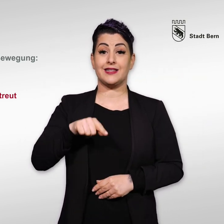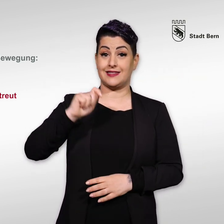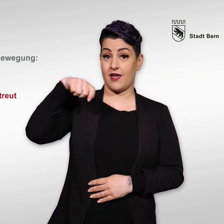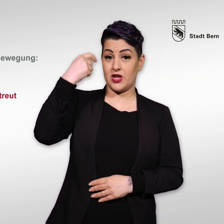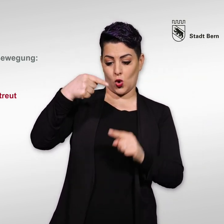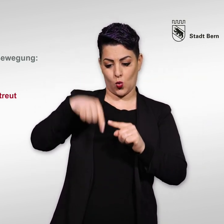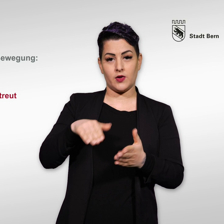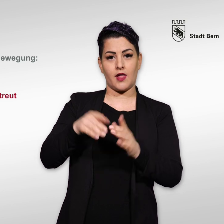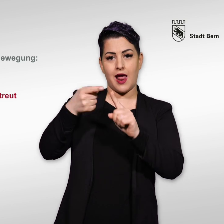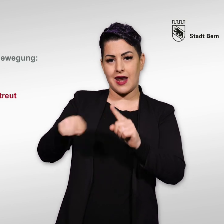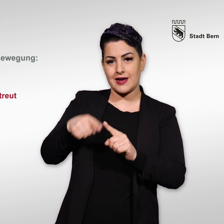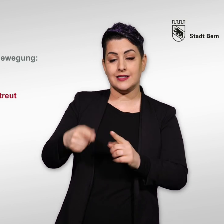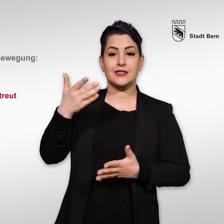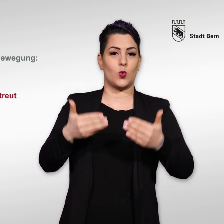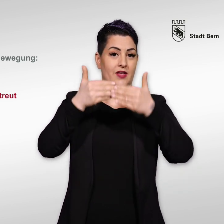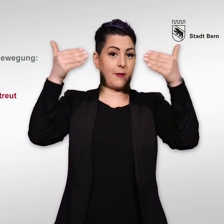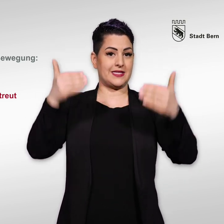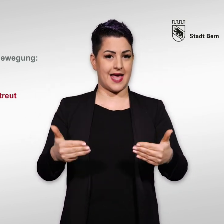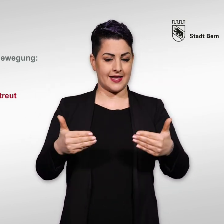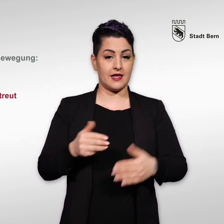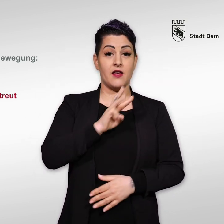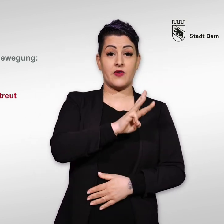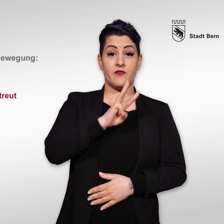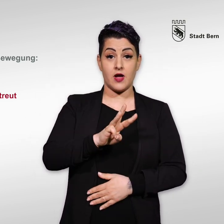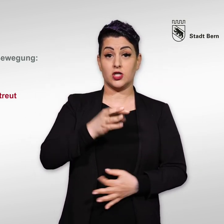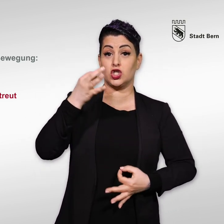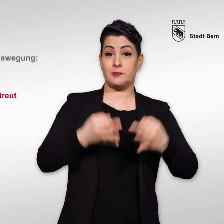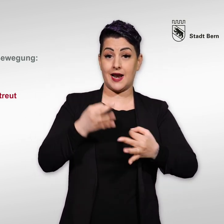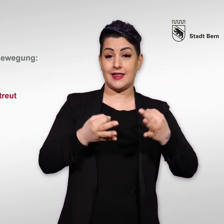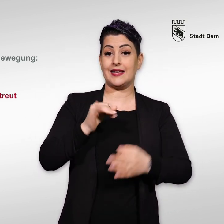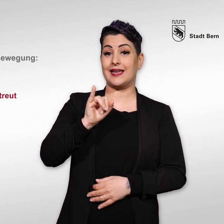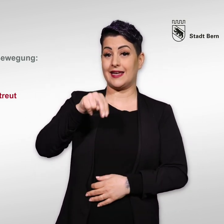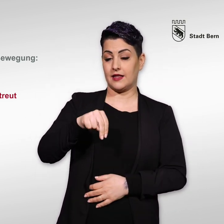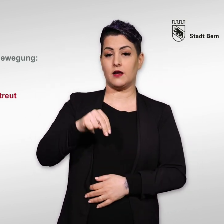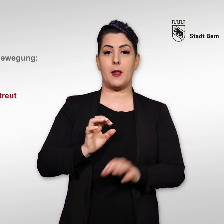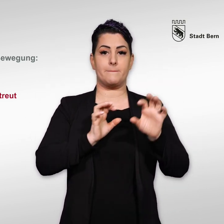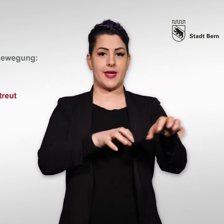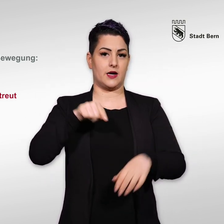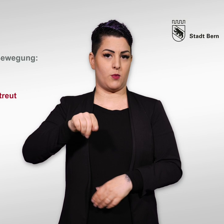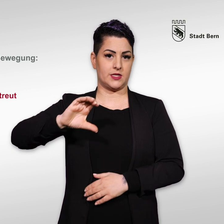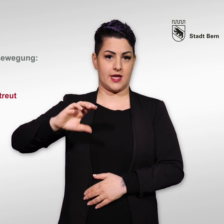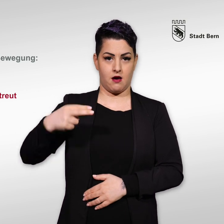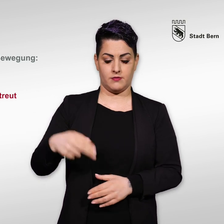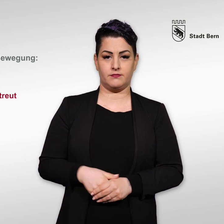Den Link zu diesem Stadtplan finden Sie unter diesem Video oder auf der Webseite: www.spieleninbern.ch.